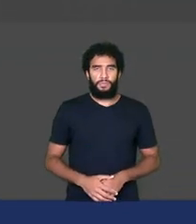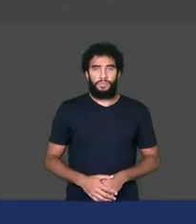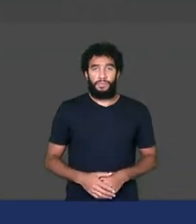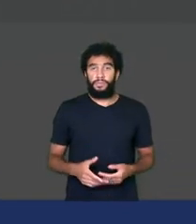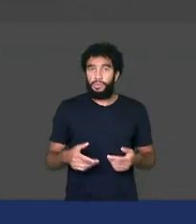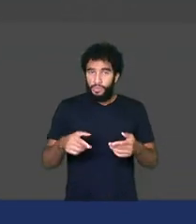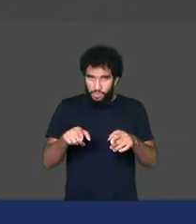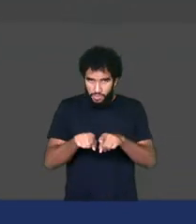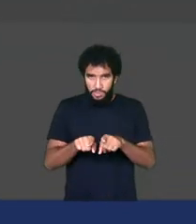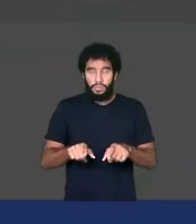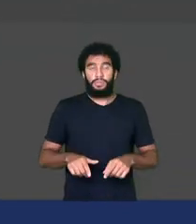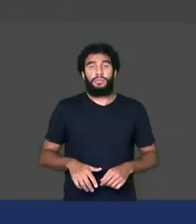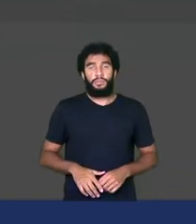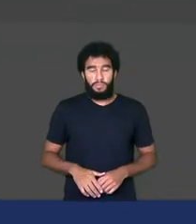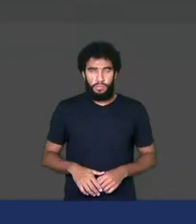DE FORMA ALGUMA CELEBRAR AS